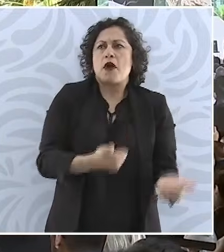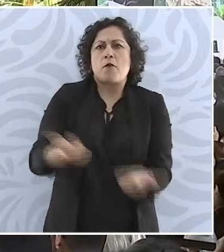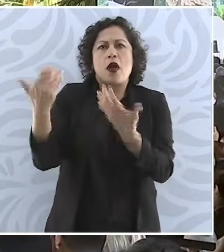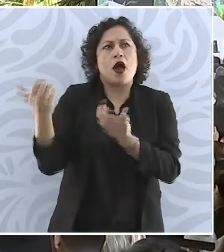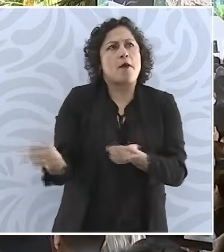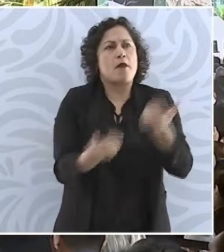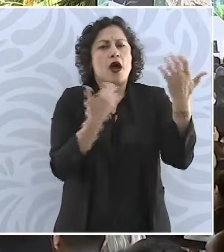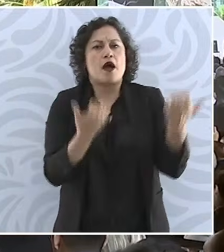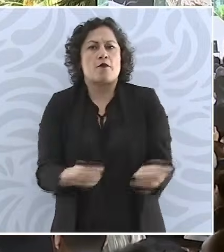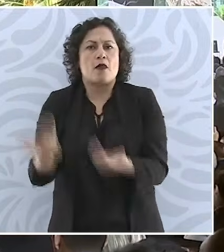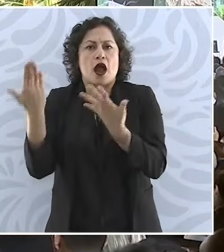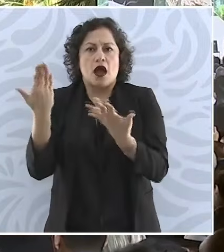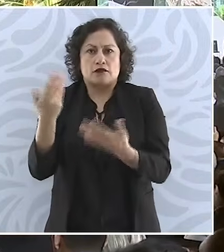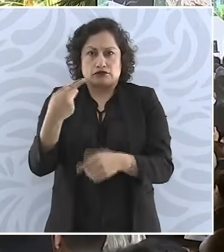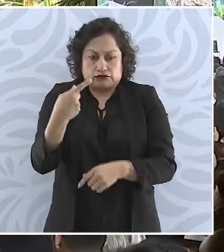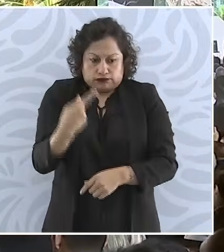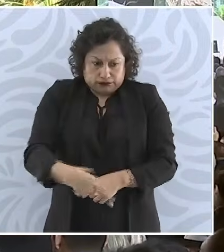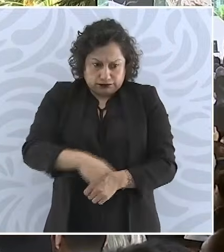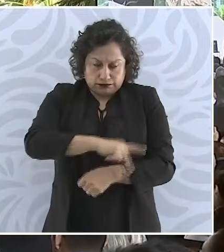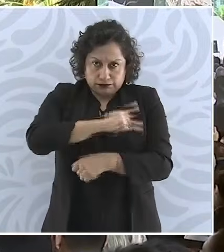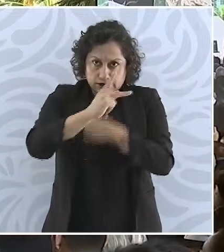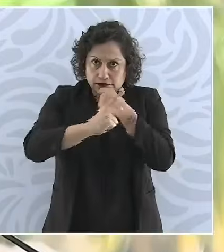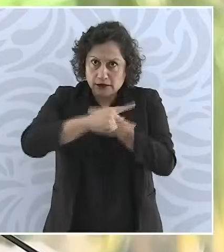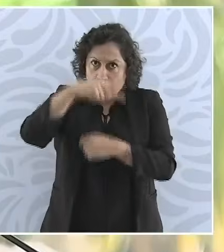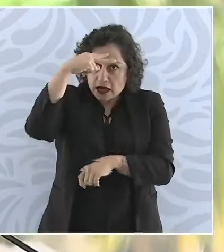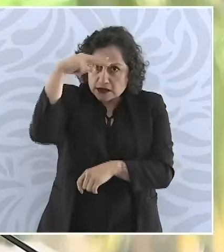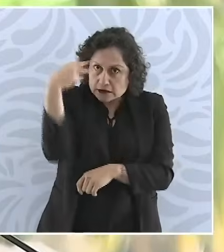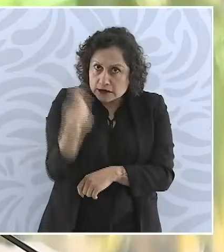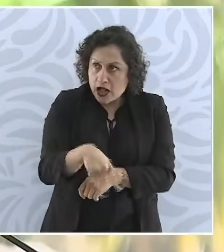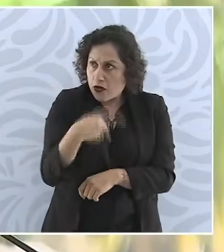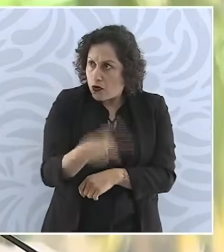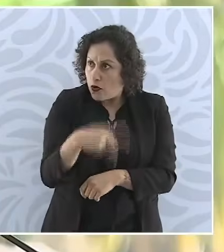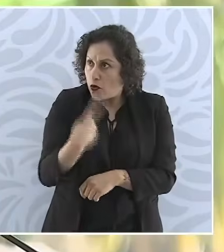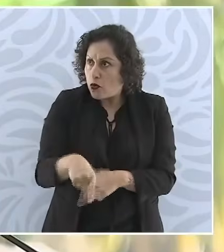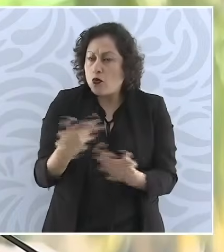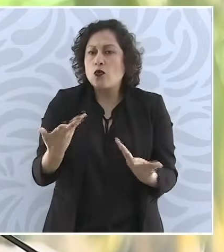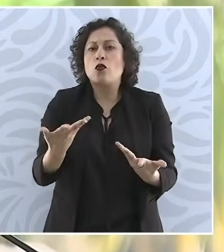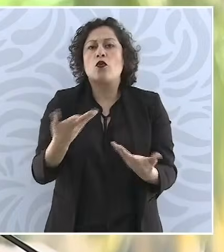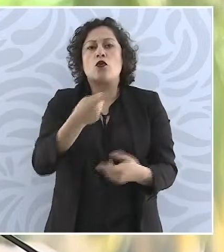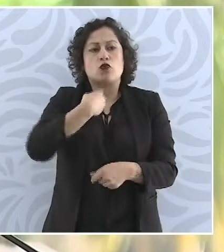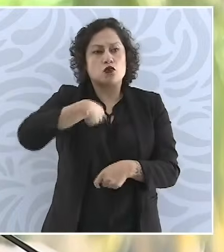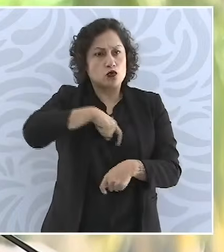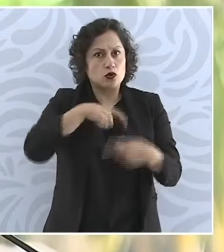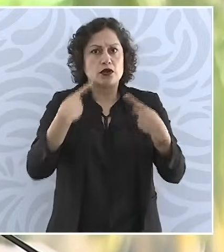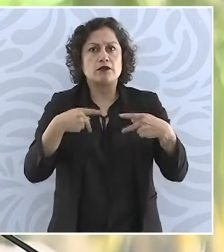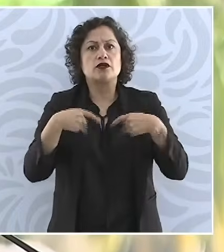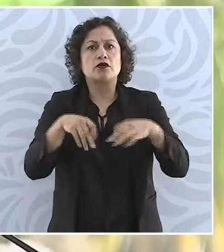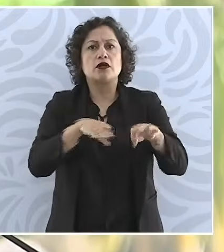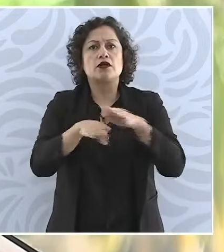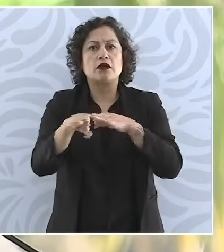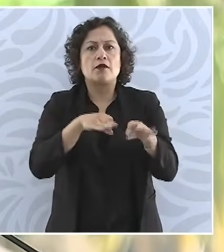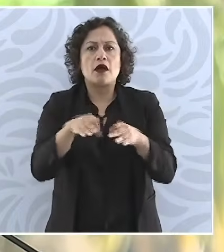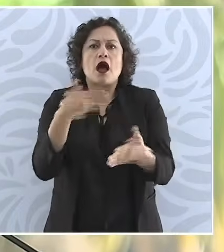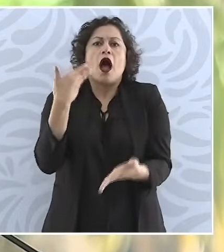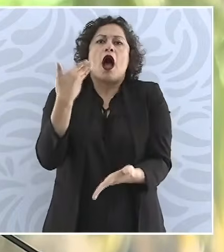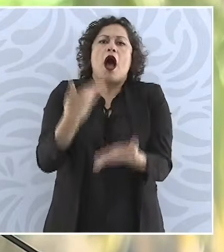traídas del subsuelo nuestro y el trabajo de los nuestros pagan la campaña de informaciones falsas